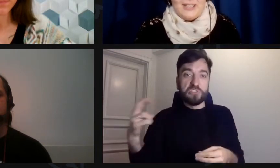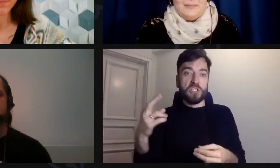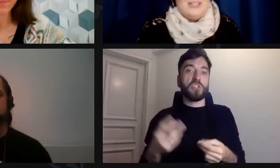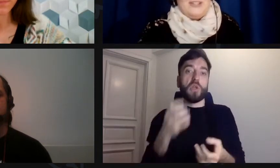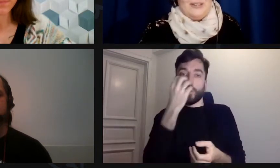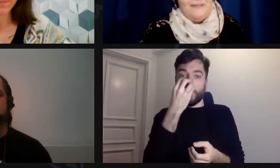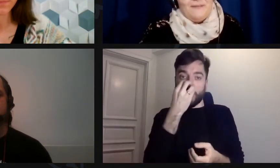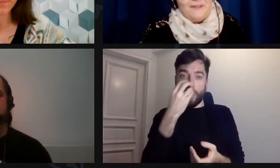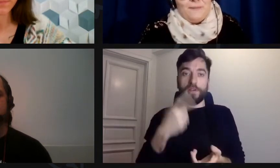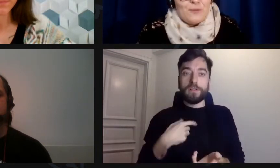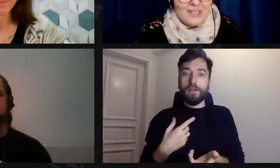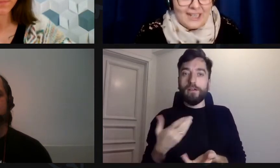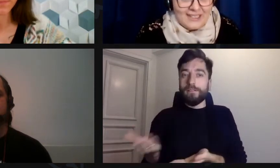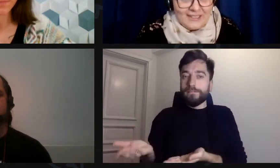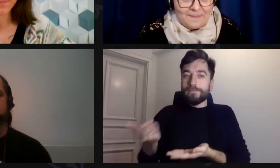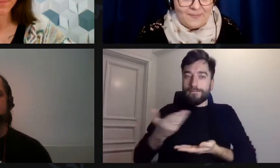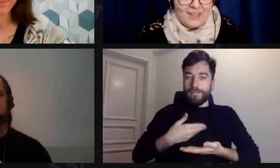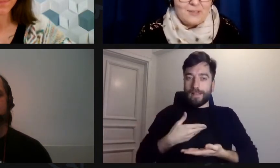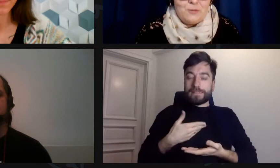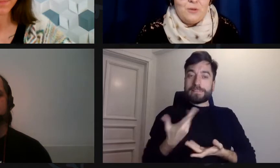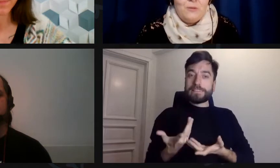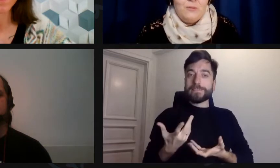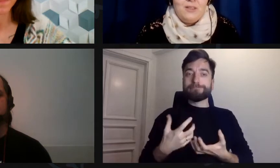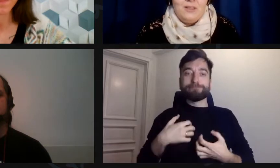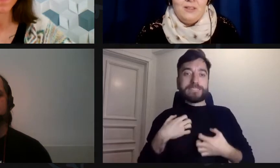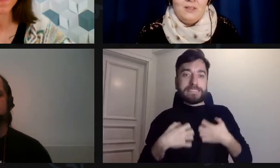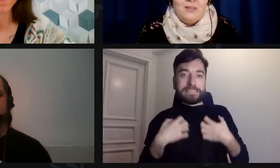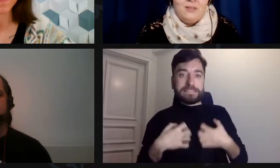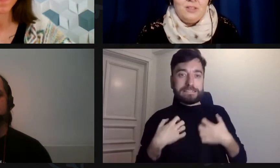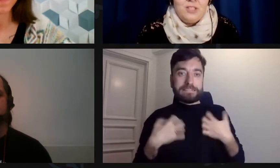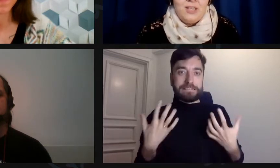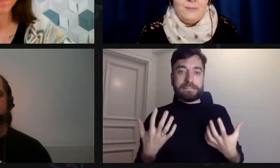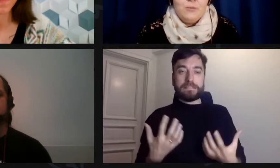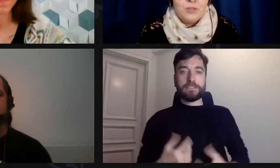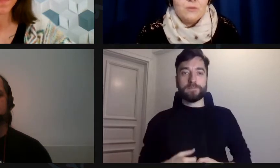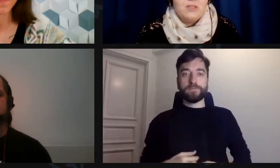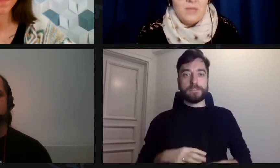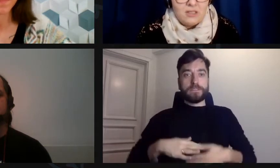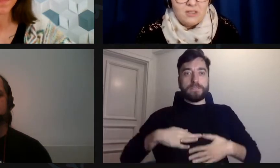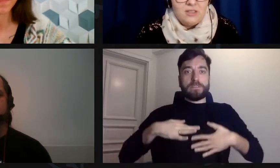dostarcza im trochę frustracji, z która się muszą zmierzyć,